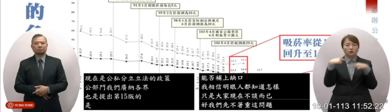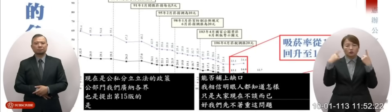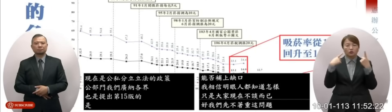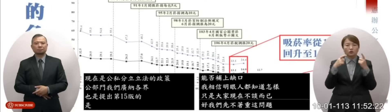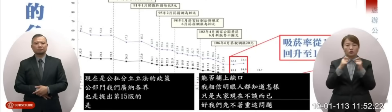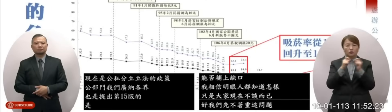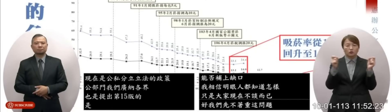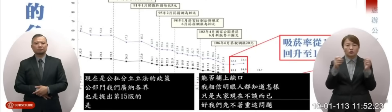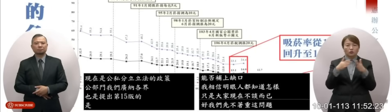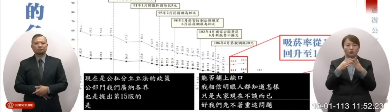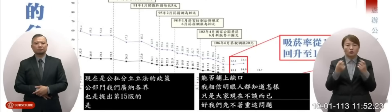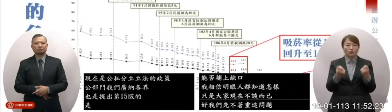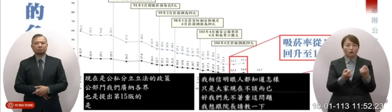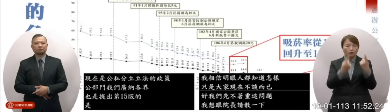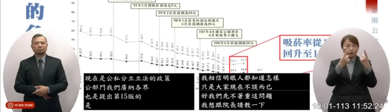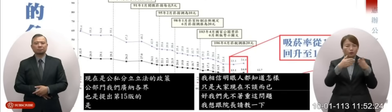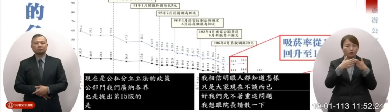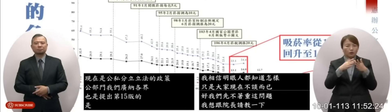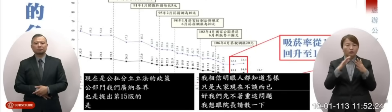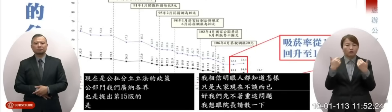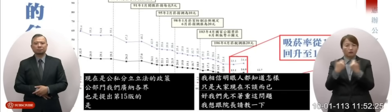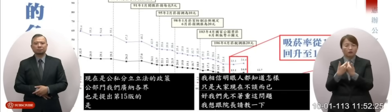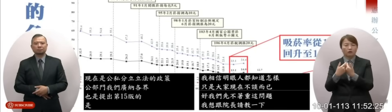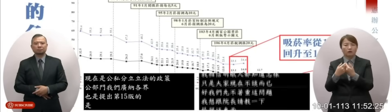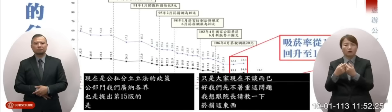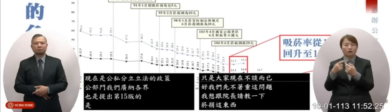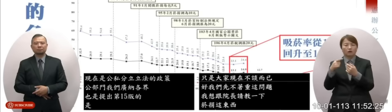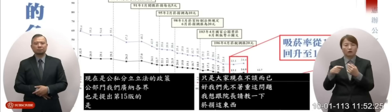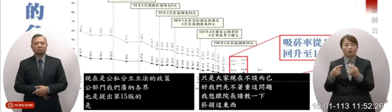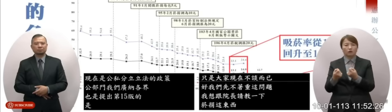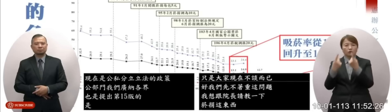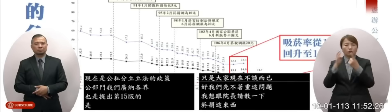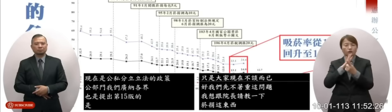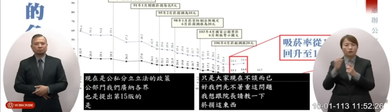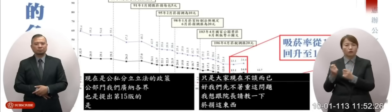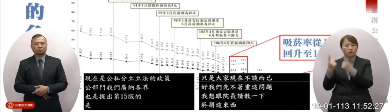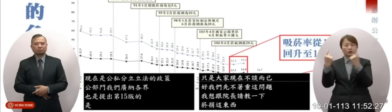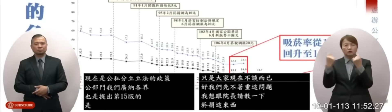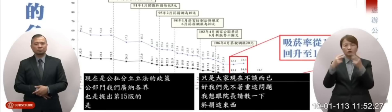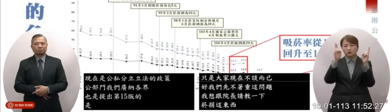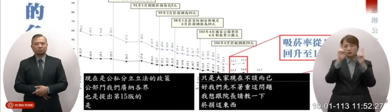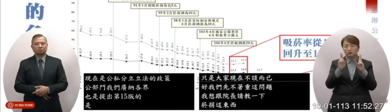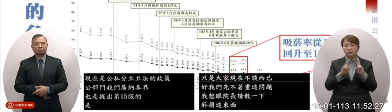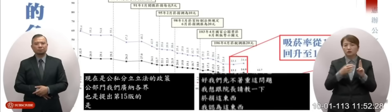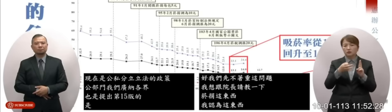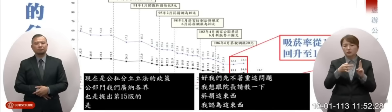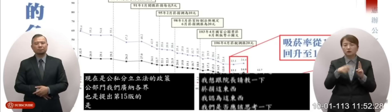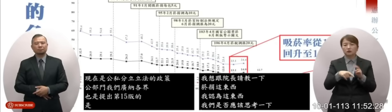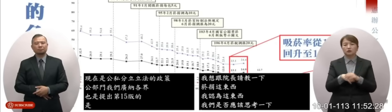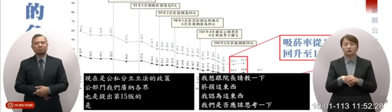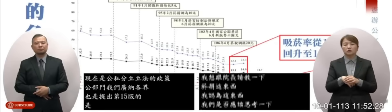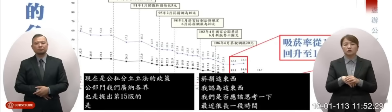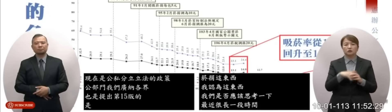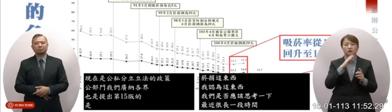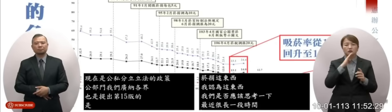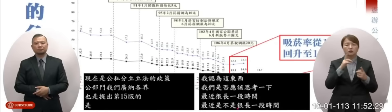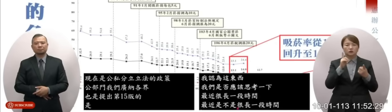我們該漲的不漲 不該漲的卻卻一直一直漲 比如說電價 我認為說一個正確的能源政策